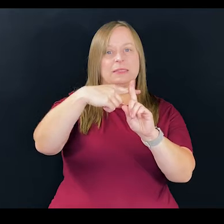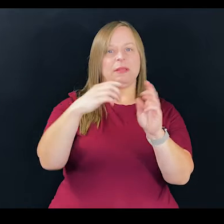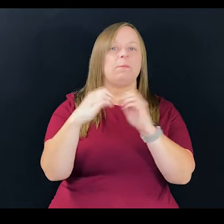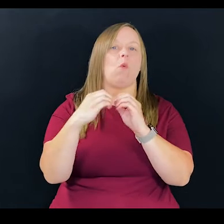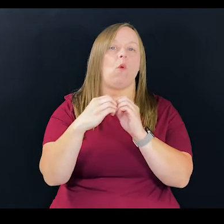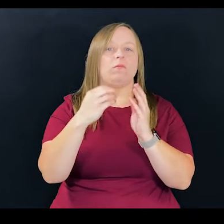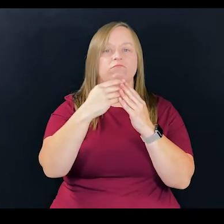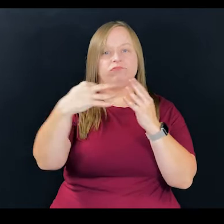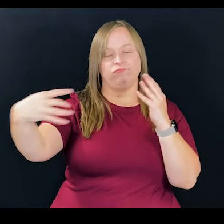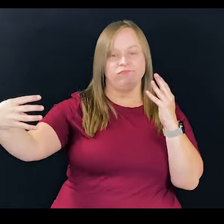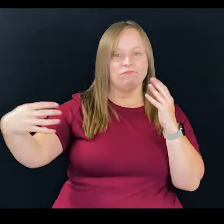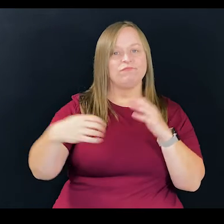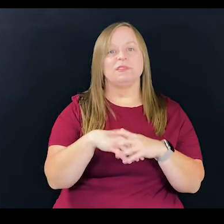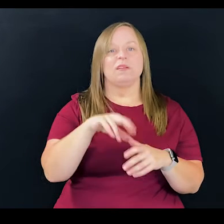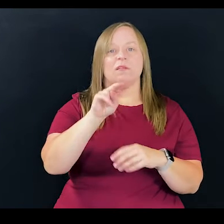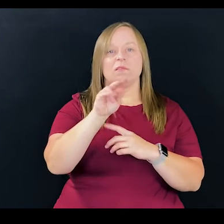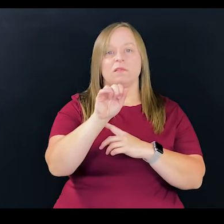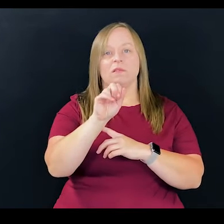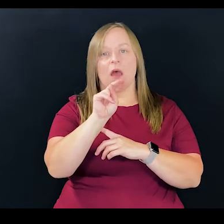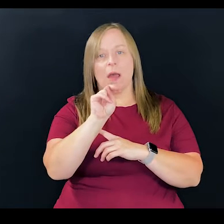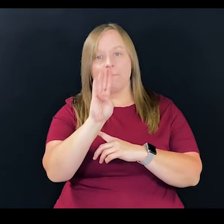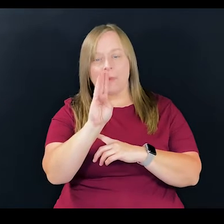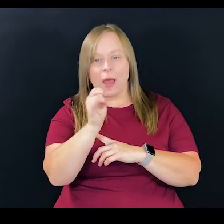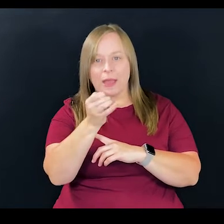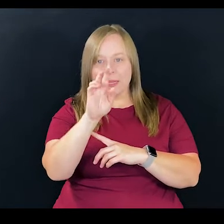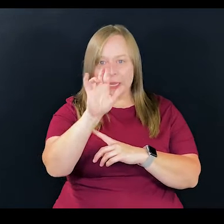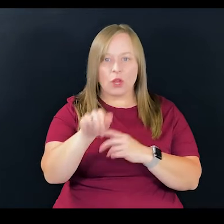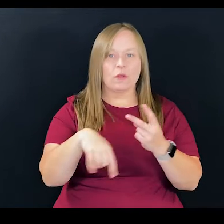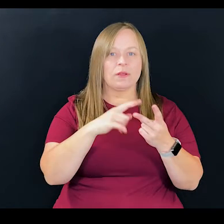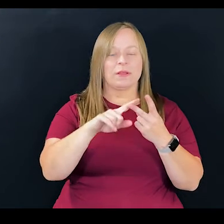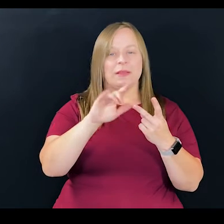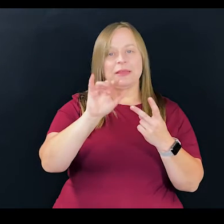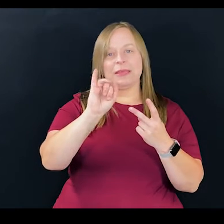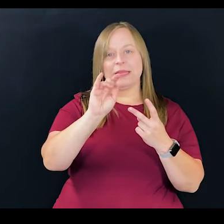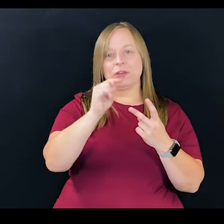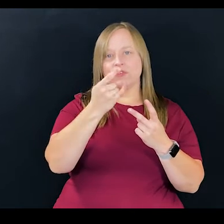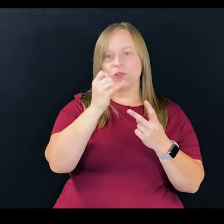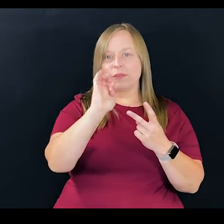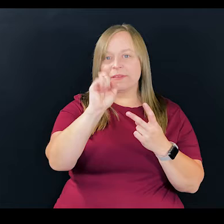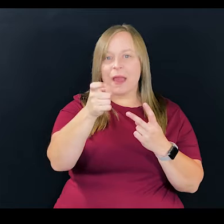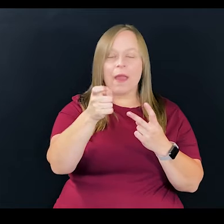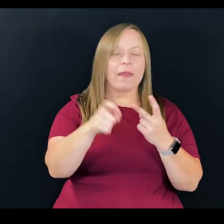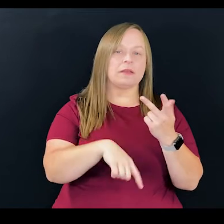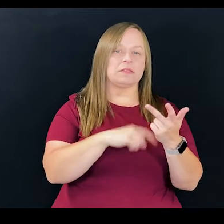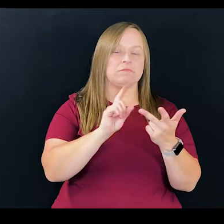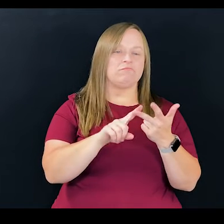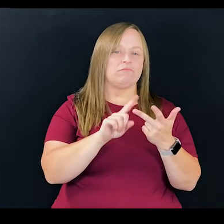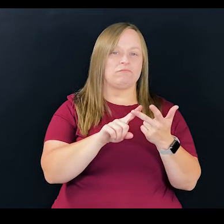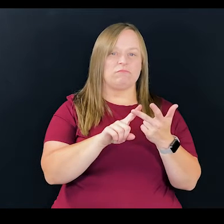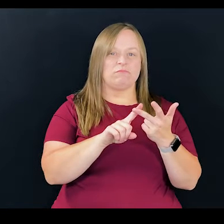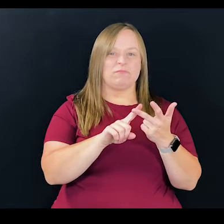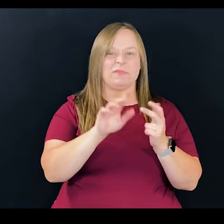Identidades como non-binary, al igual, identidades intersexual